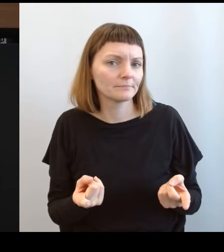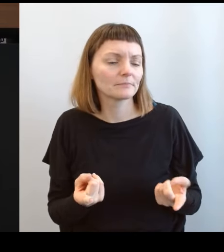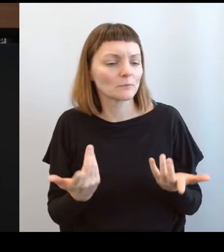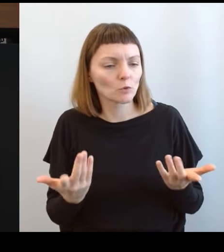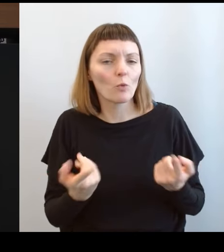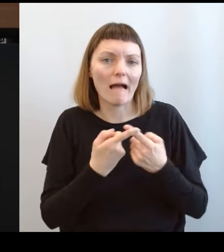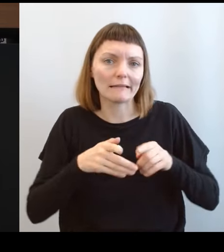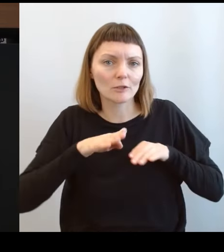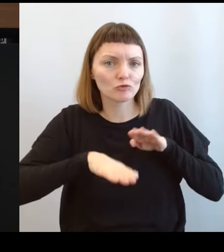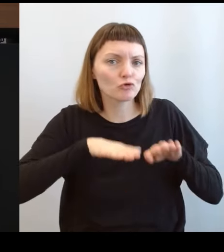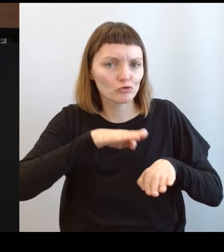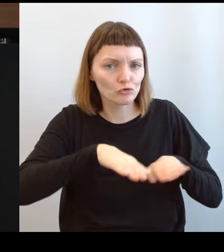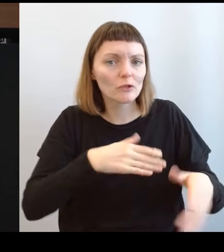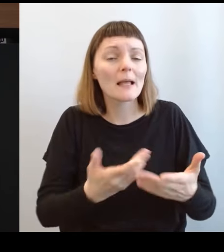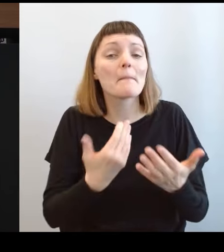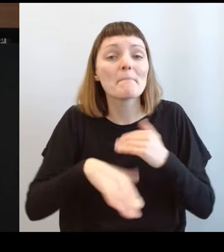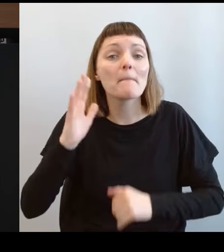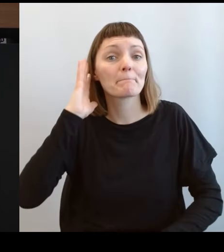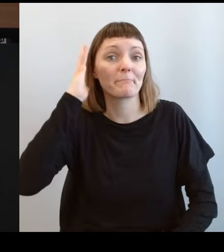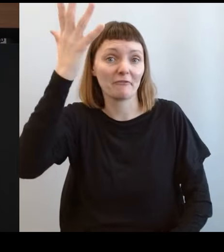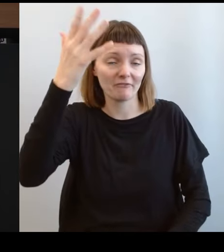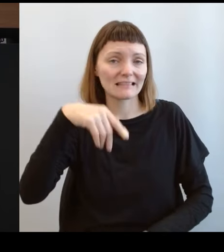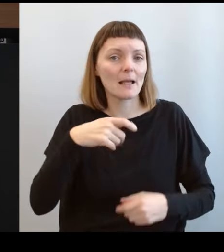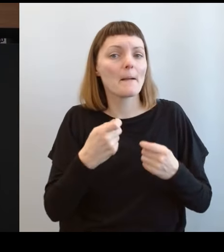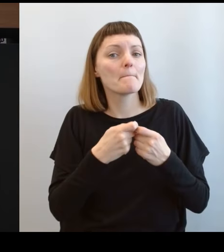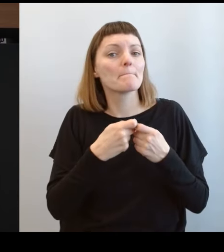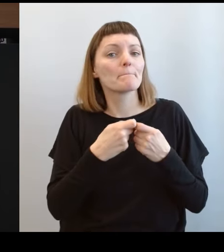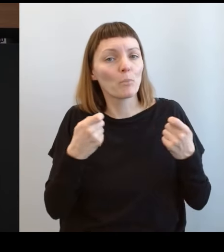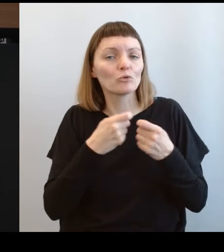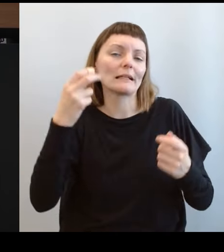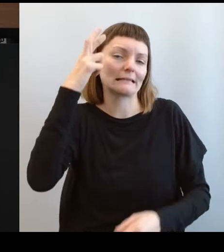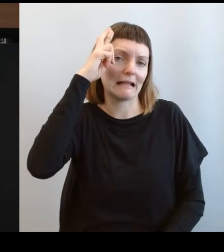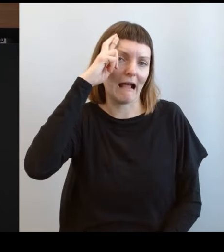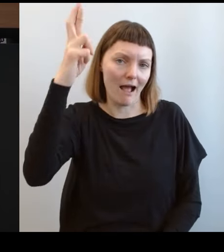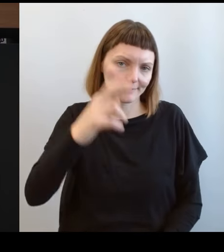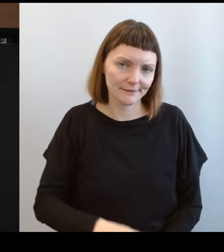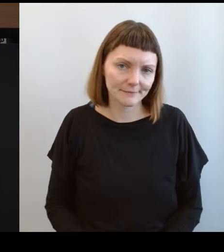So, für uns ist klar Bei stark steigenden Verbraucherpreisen müssen wir die